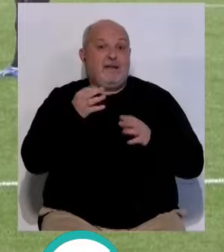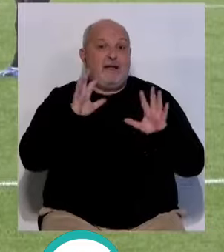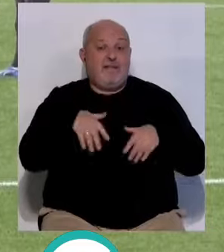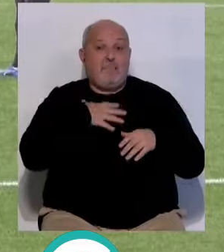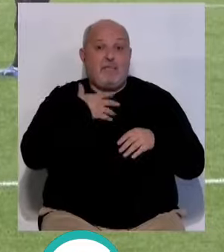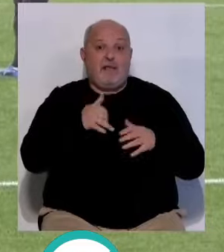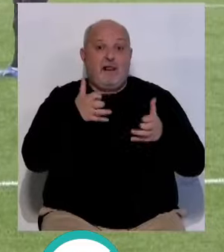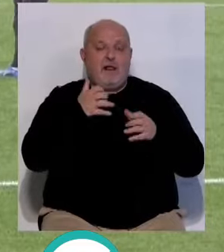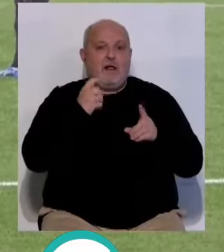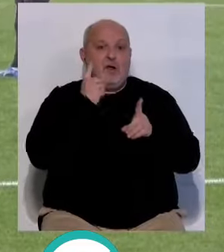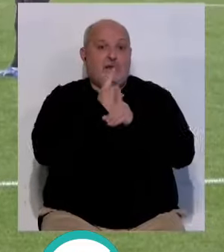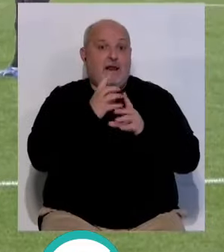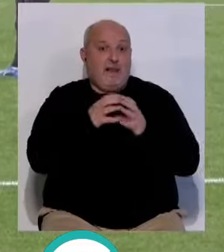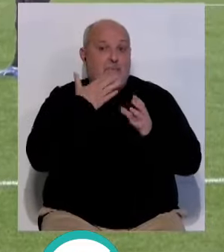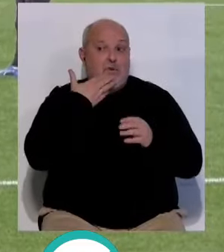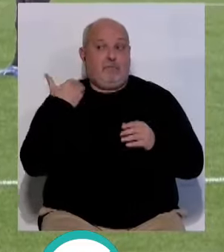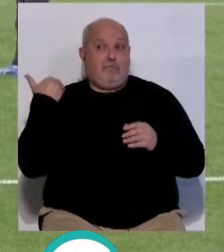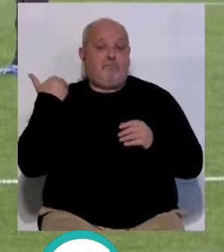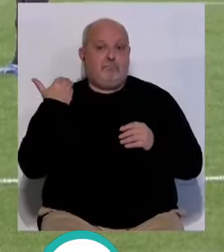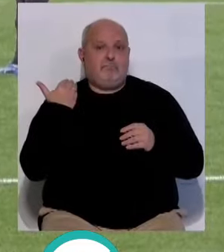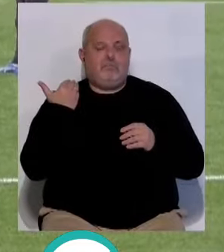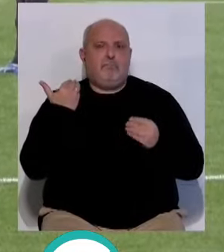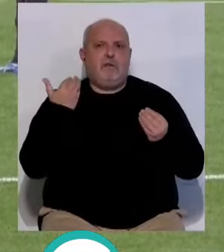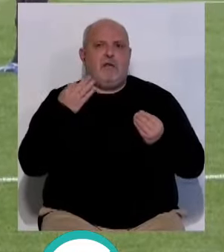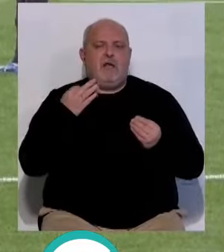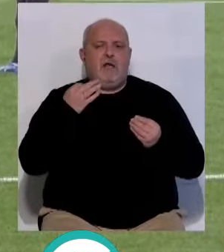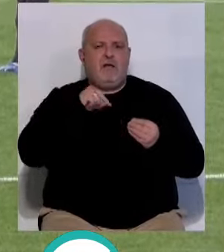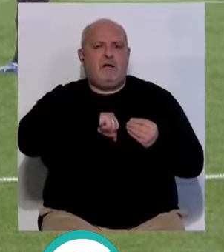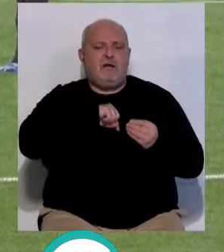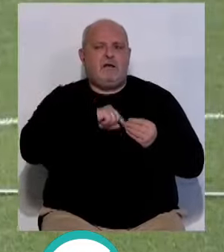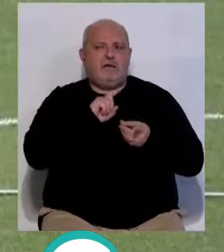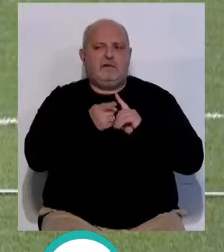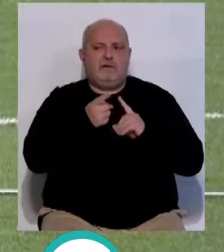ganar el partido en Granada a a mejor acho se le cambia de escaleta de hablar de Luis Hernández de